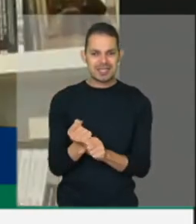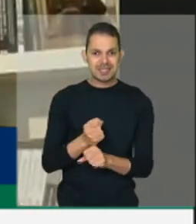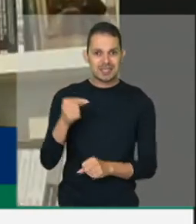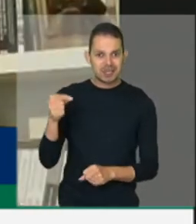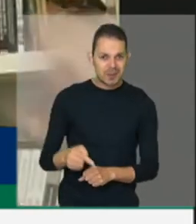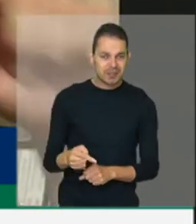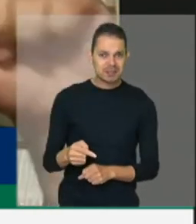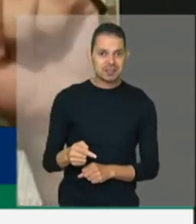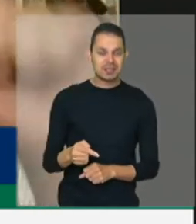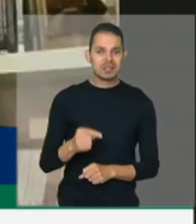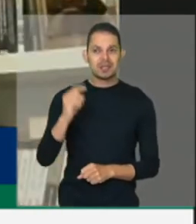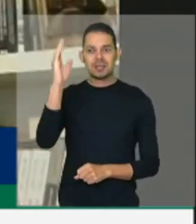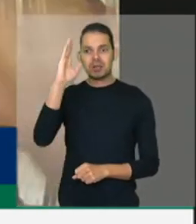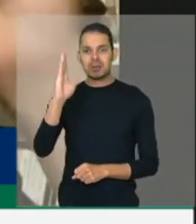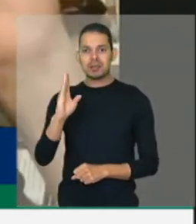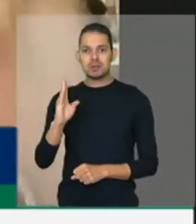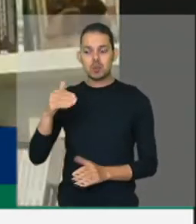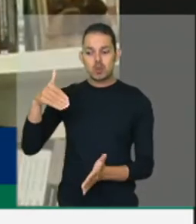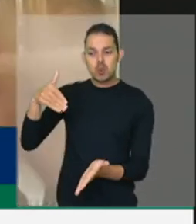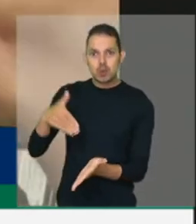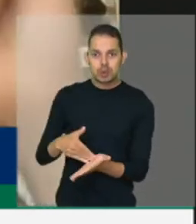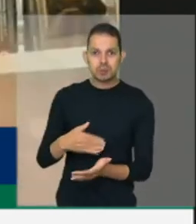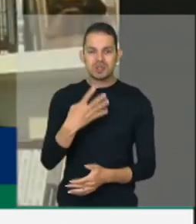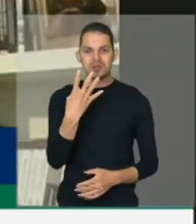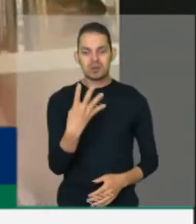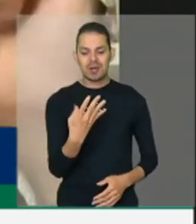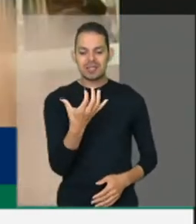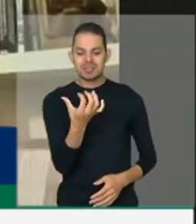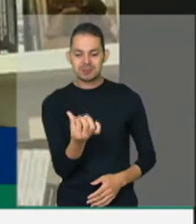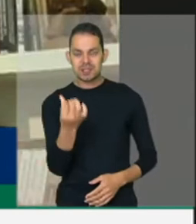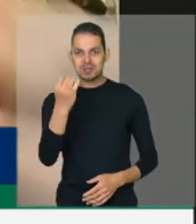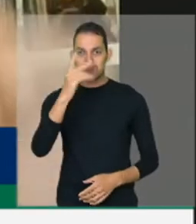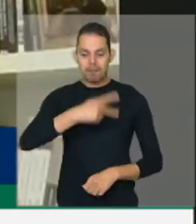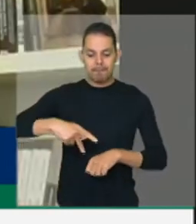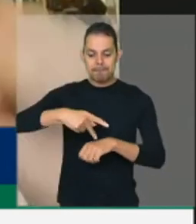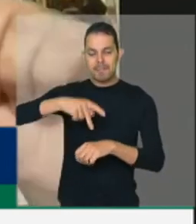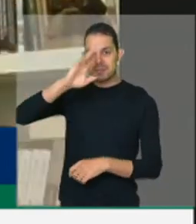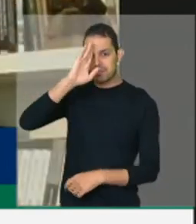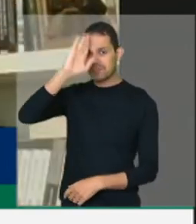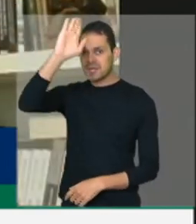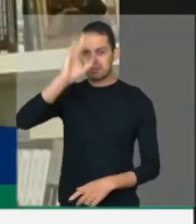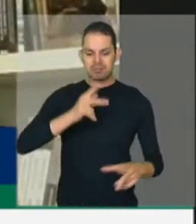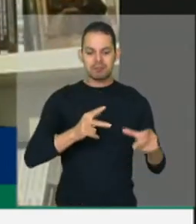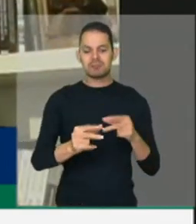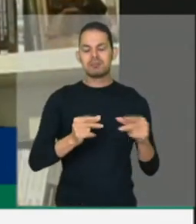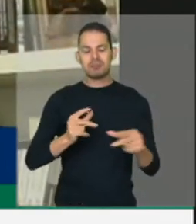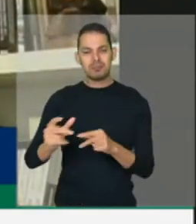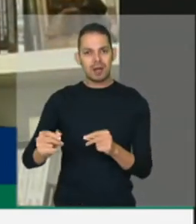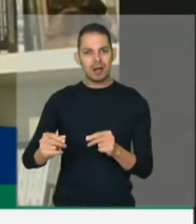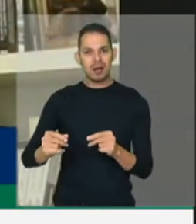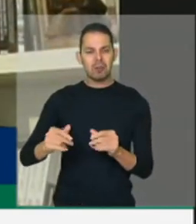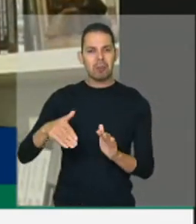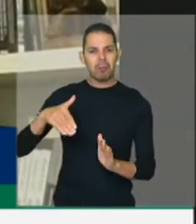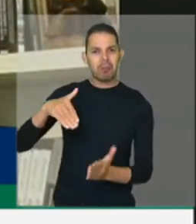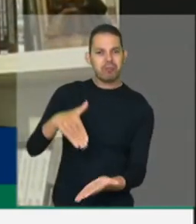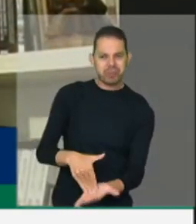BOLSONARO... ESTÁ NA SITUAÇÃO... 46 ° PAÍS EM NÚMERO DE VACINAS DE ACORDO COM A POPULAÇÃO APLICADAS